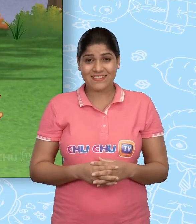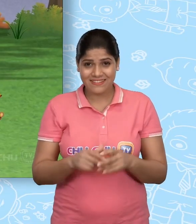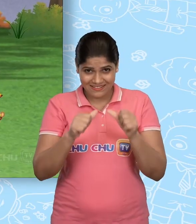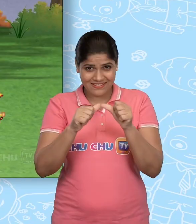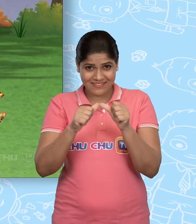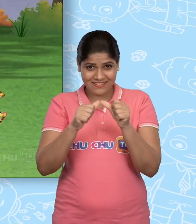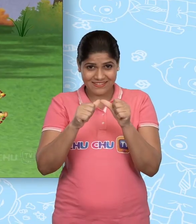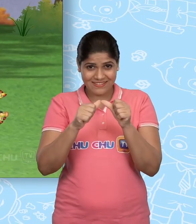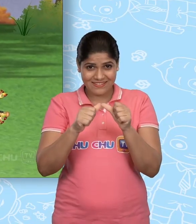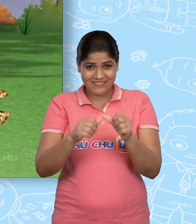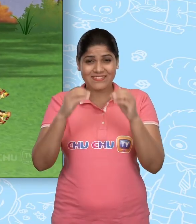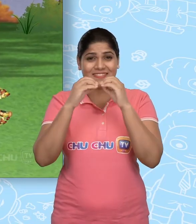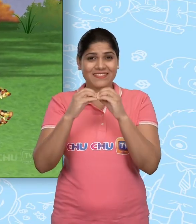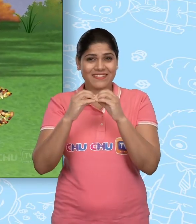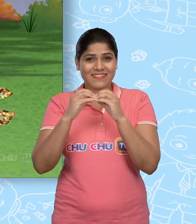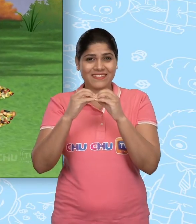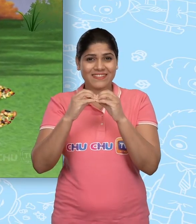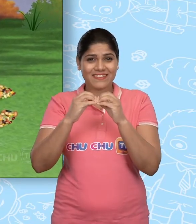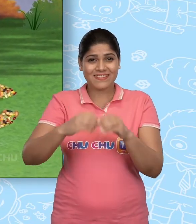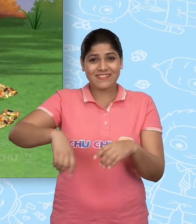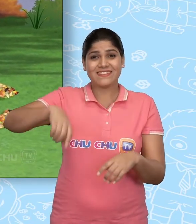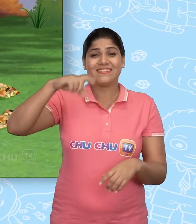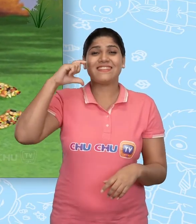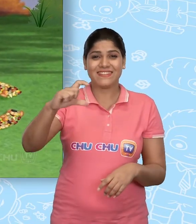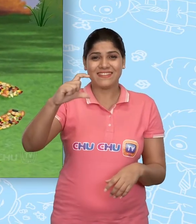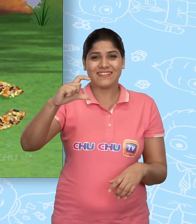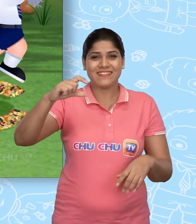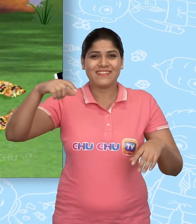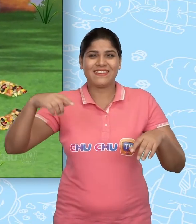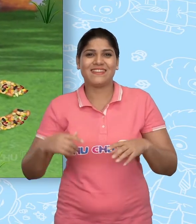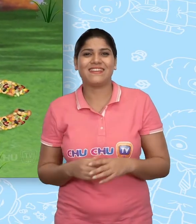A! B! C!